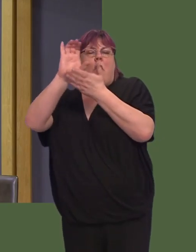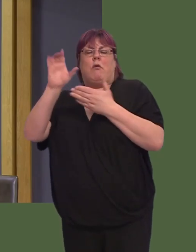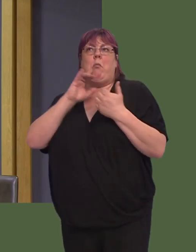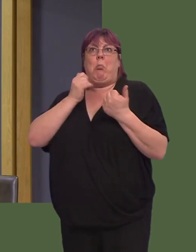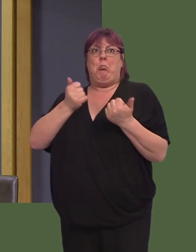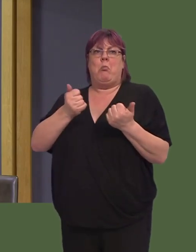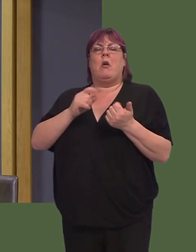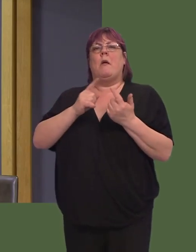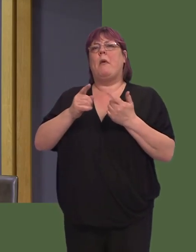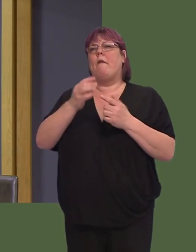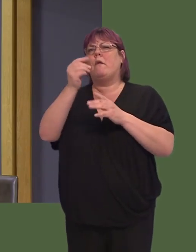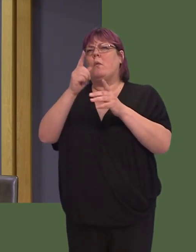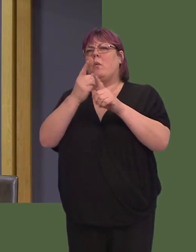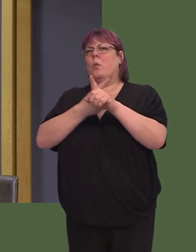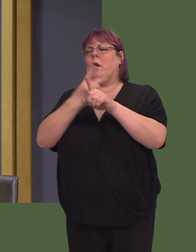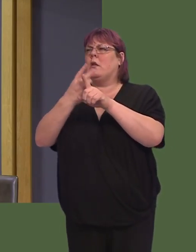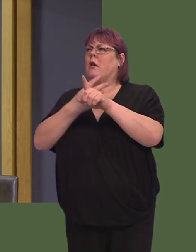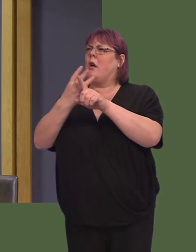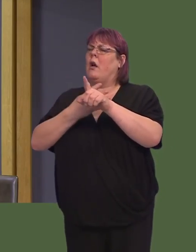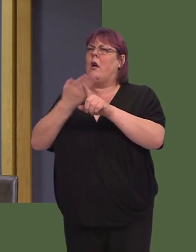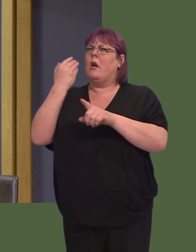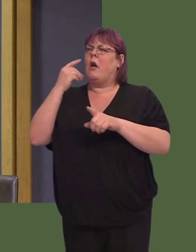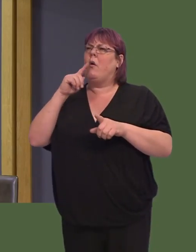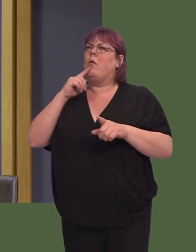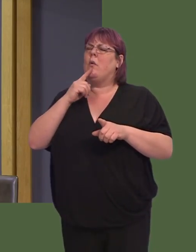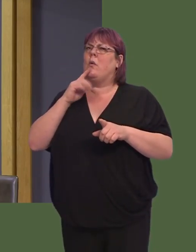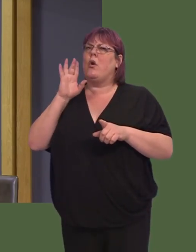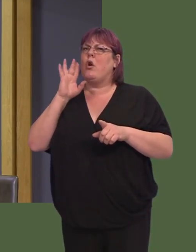wythnosau yn Ùl, mi glywom ni neu mi welom ni gyhoeddi adroddiad oedd yn dangos mai Cymru